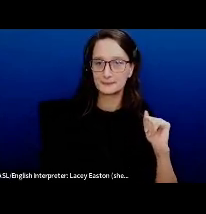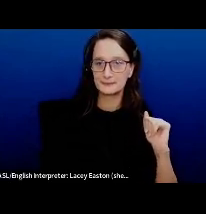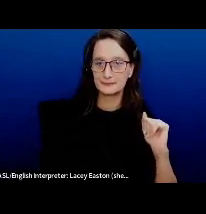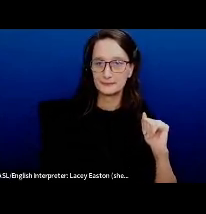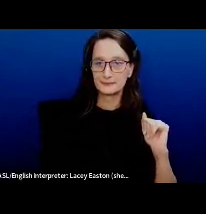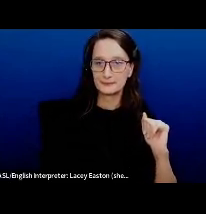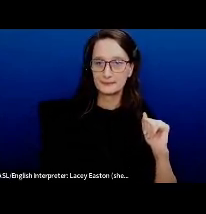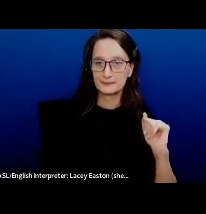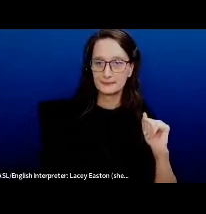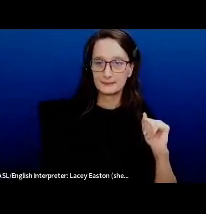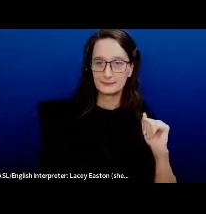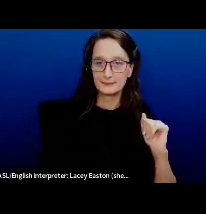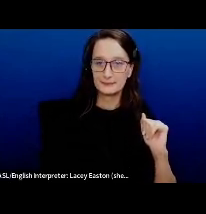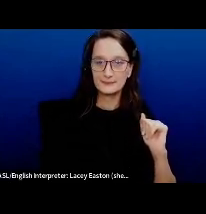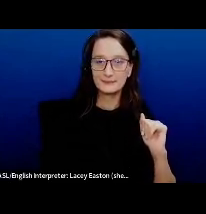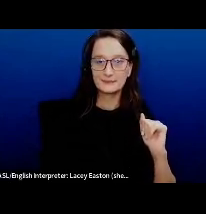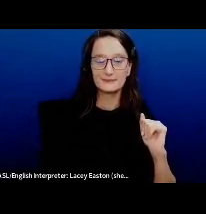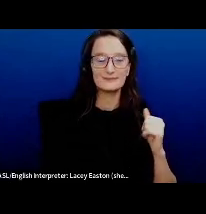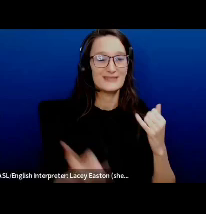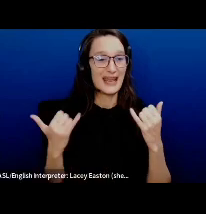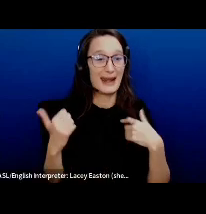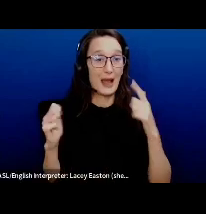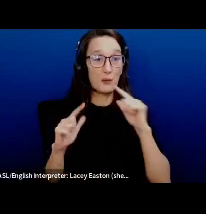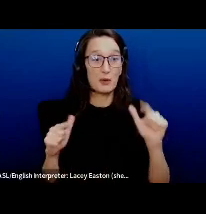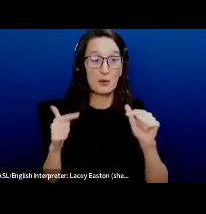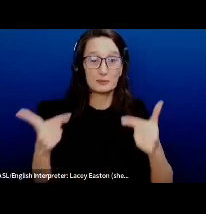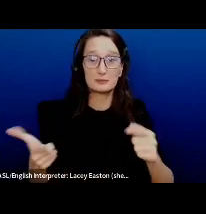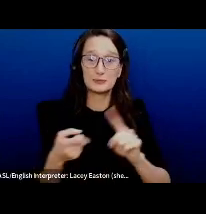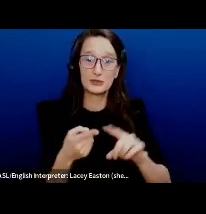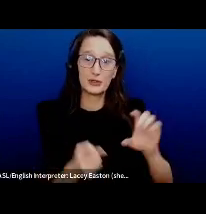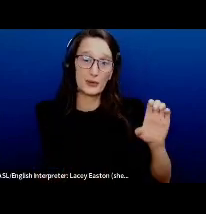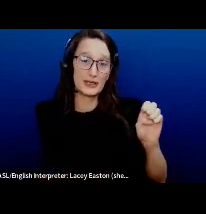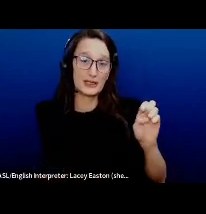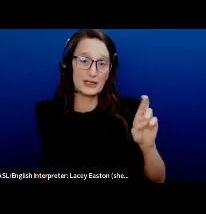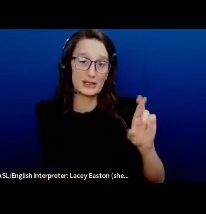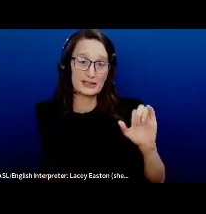Bien, ahora les cedo la palabra a Aaron Cottage y Jackie Wait.